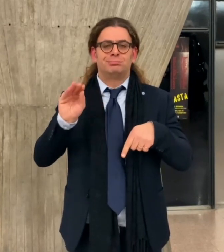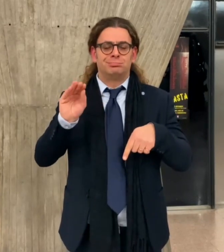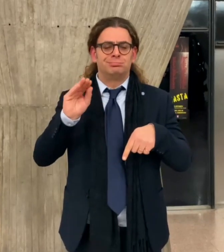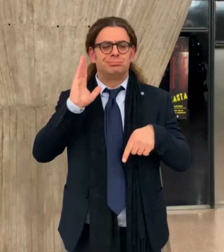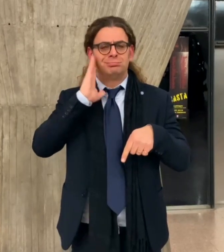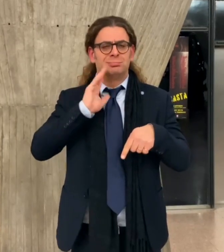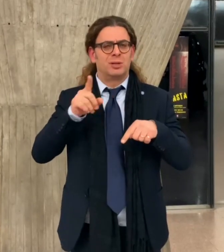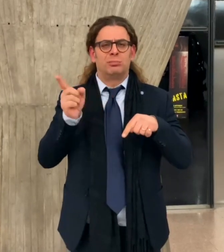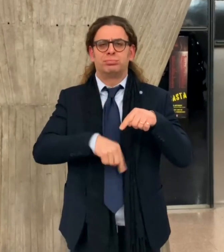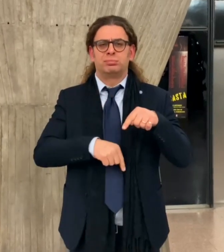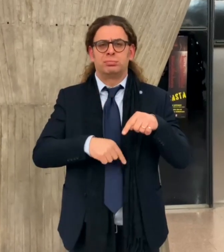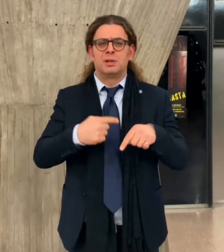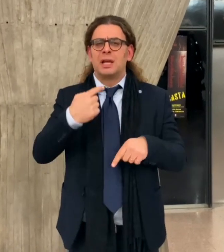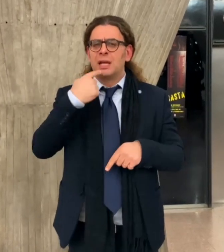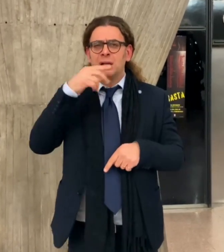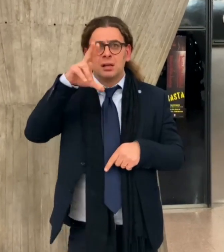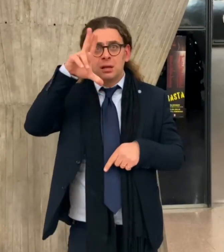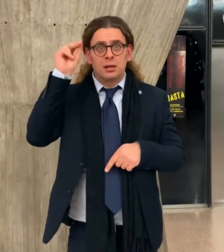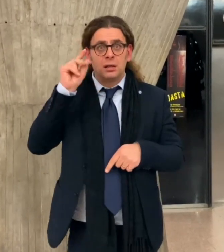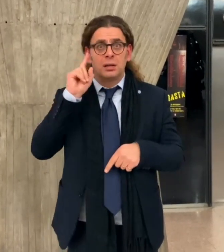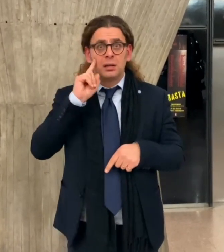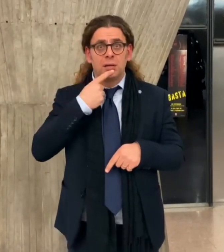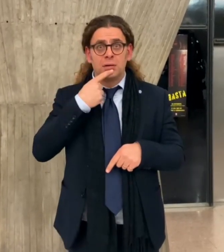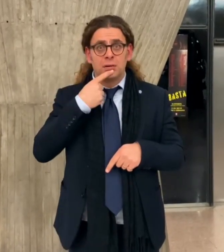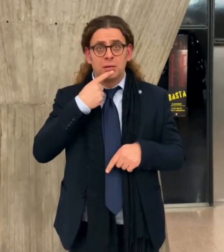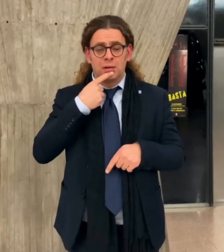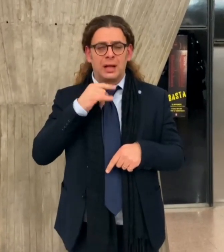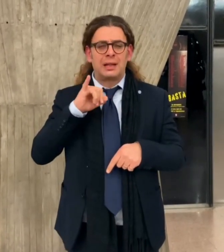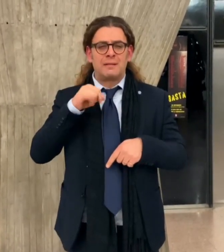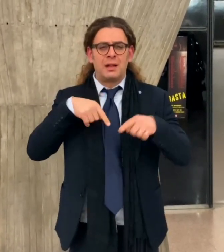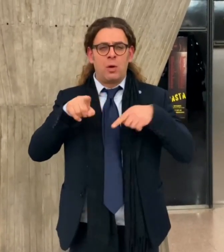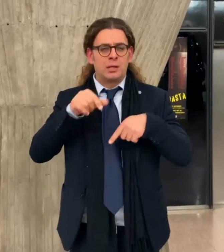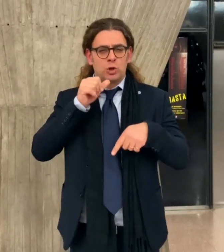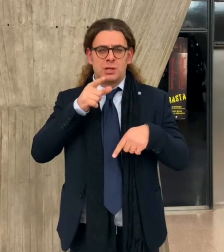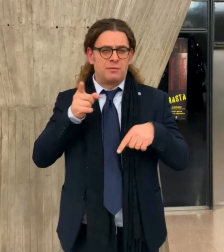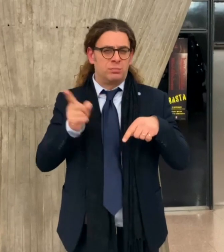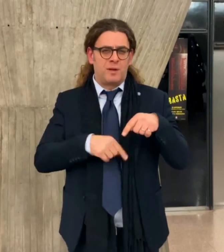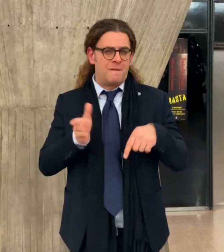persona sorda deve accedere subito e direttamente all'indennità di comunicazione, considerando